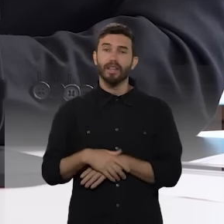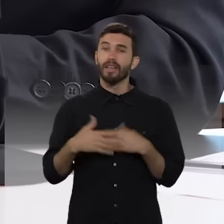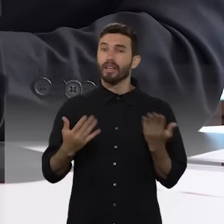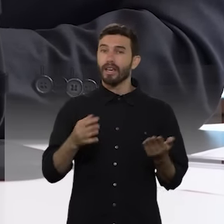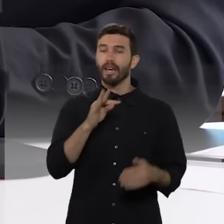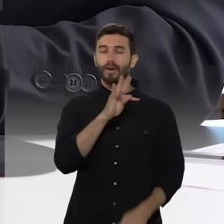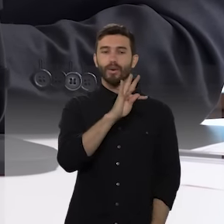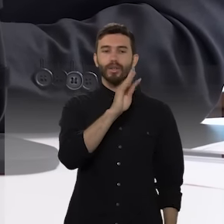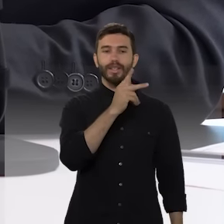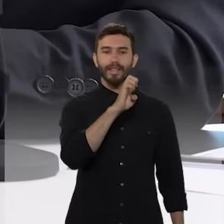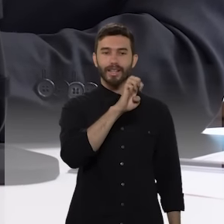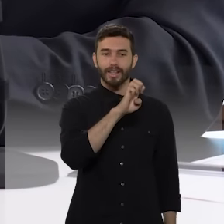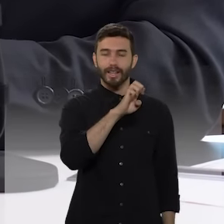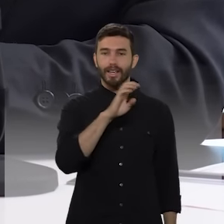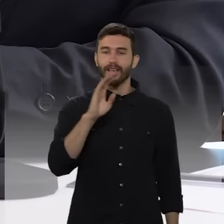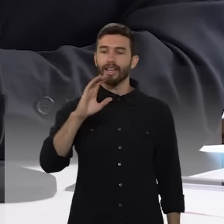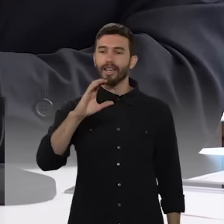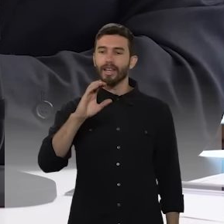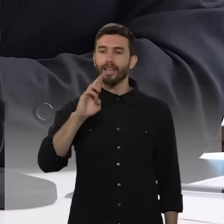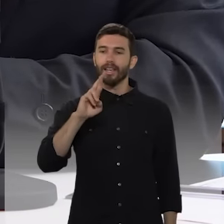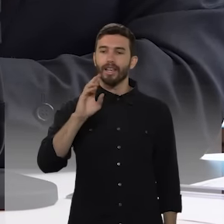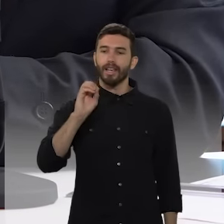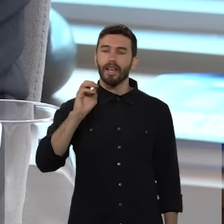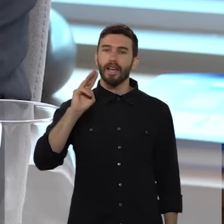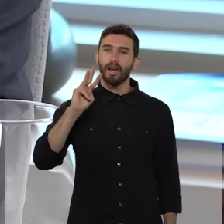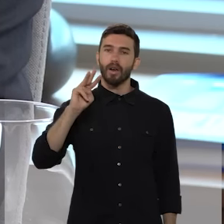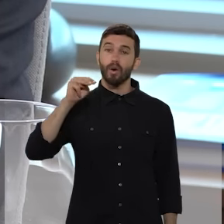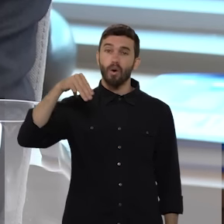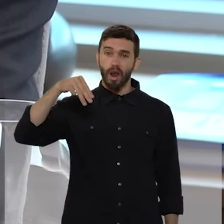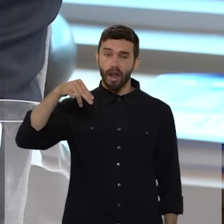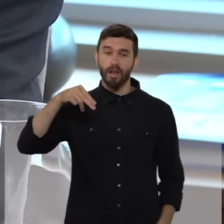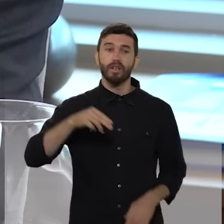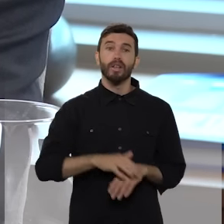Crown”. O The Crown” está na última temporada agora, mas principalmente para quem não viu,